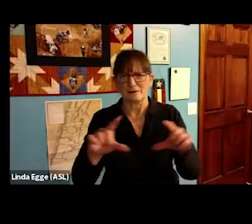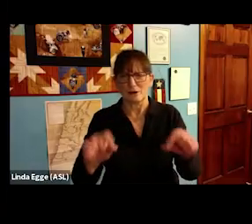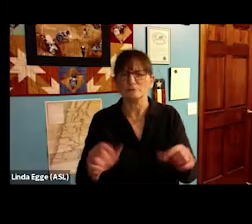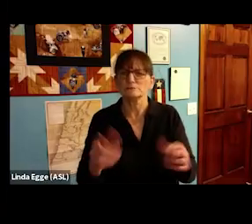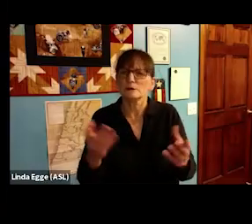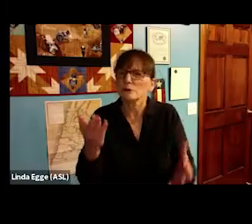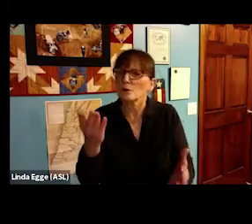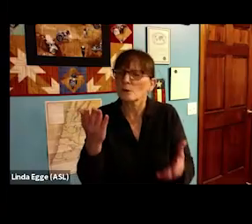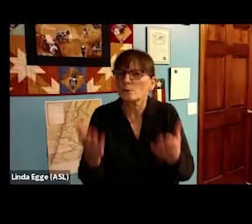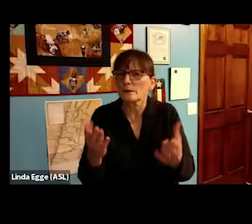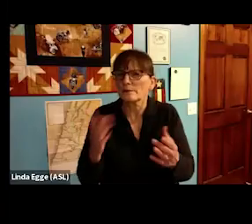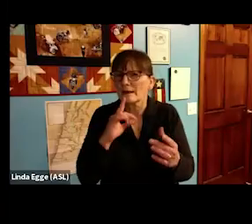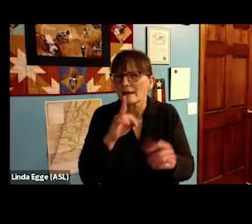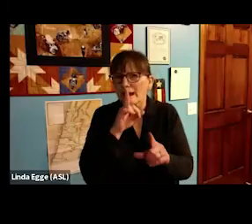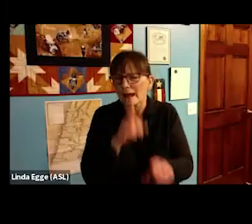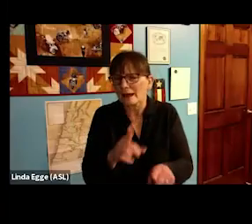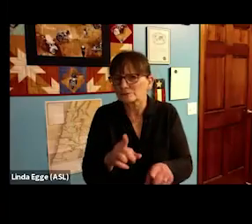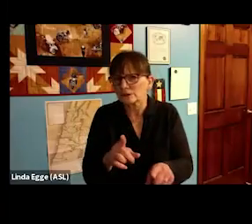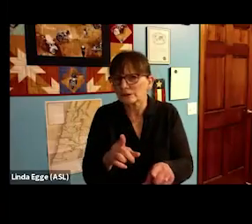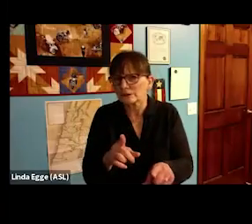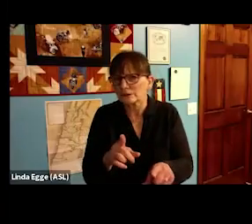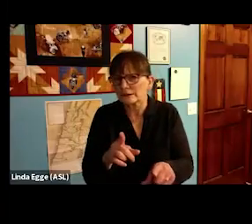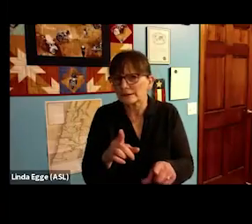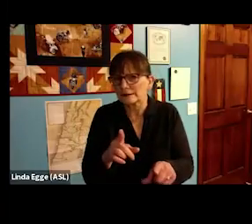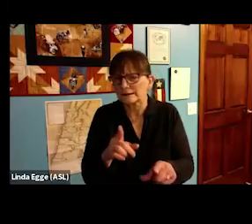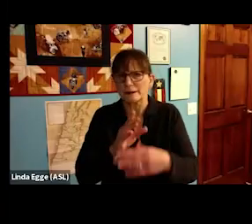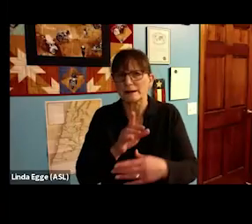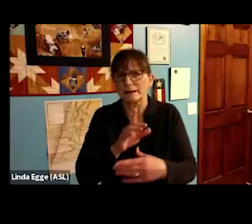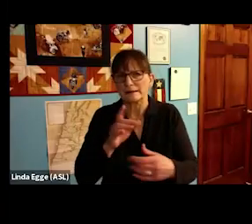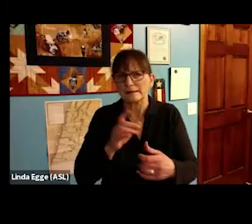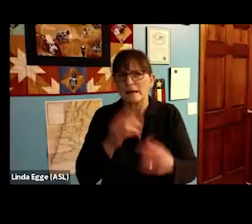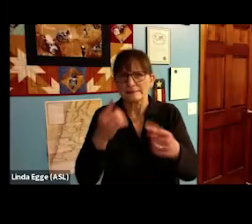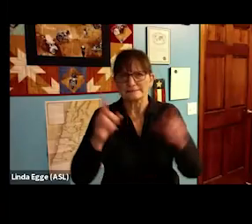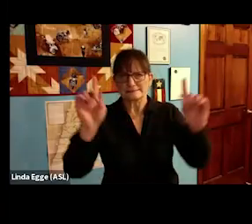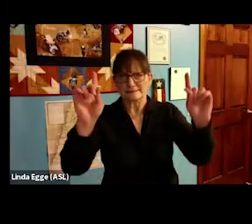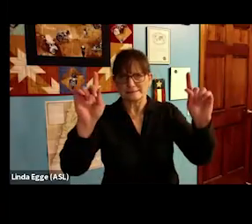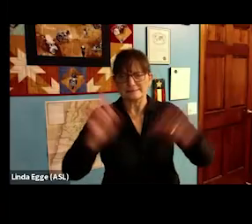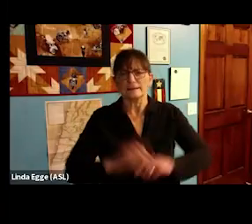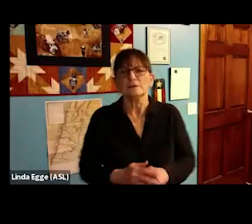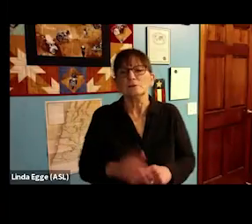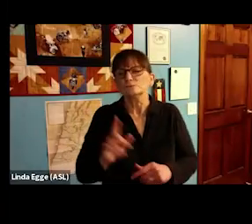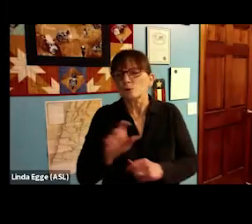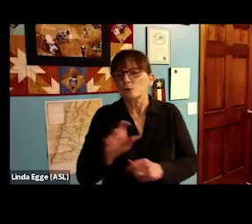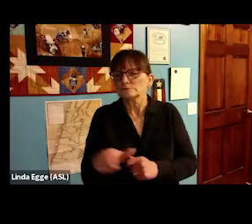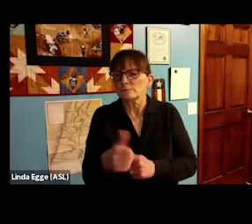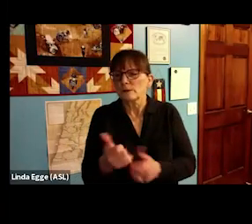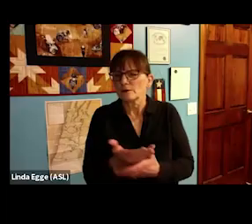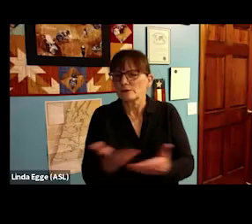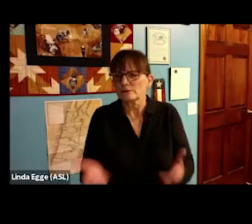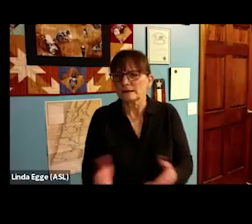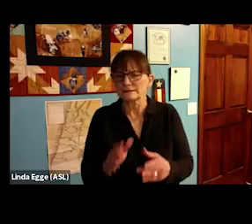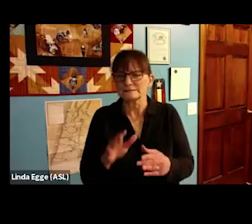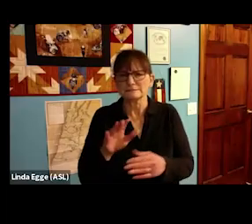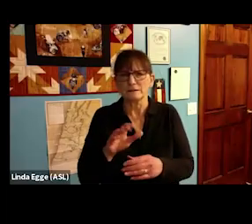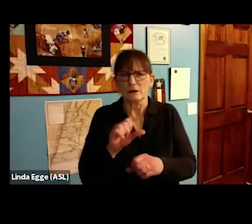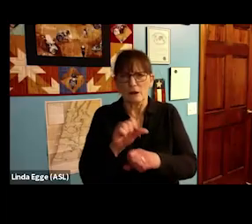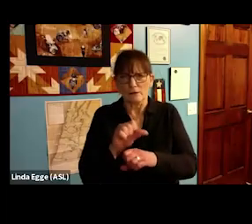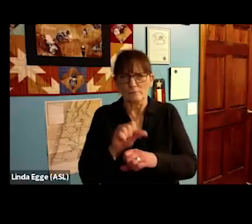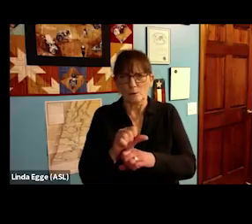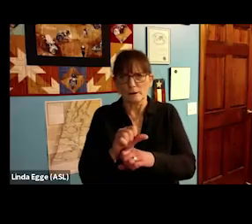especialista en asuntos públicos de la región de Nueva York de la Administración del Seguro Social, quien destacará algunas de esas actualizaciones clave y algunos